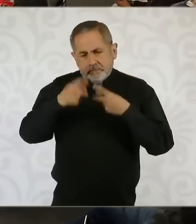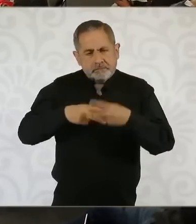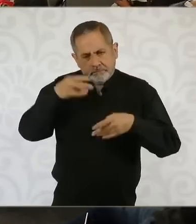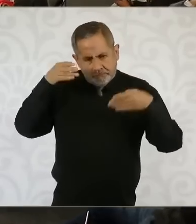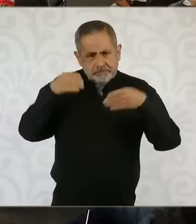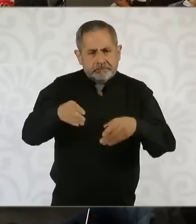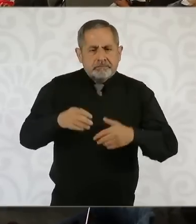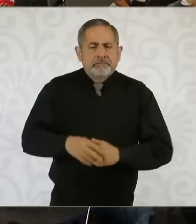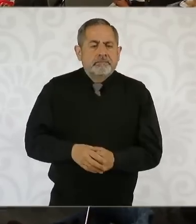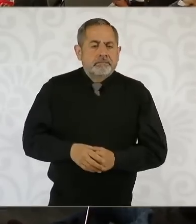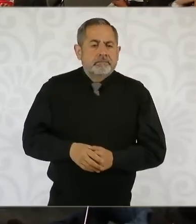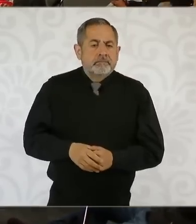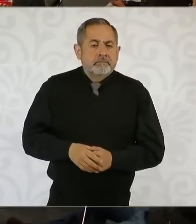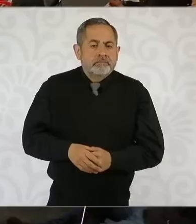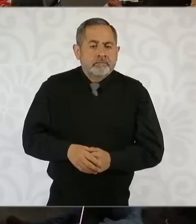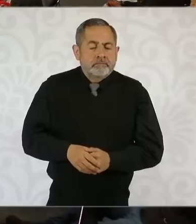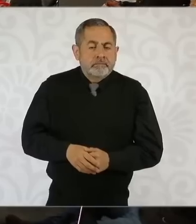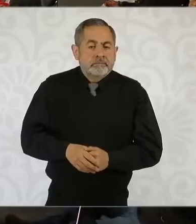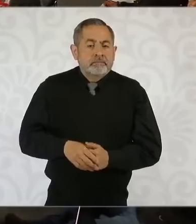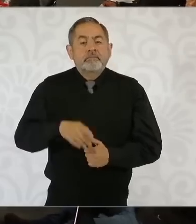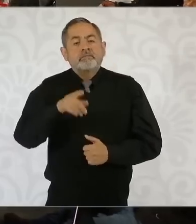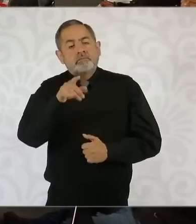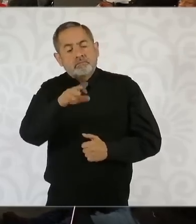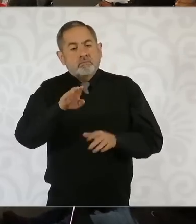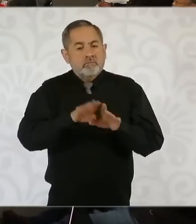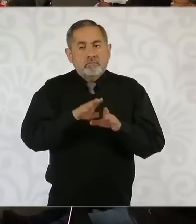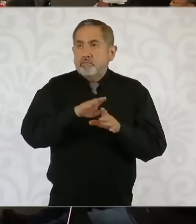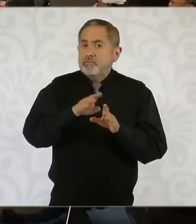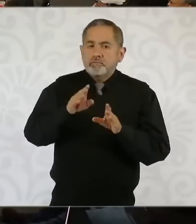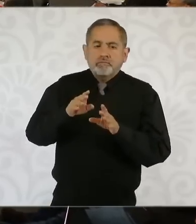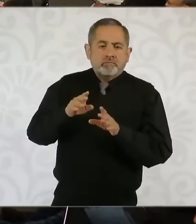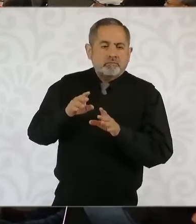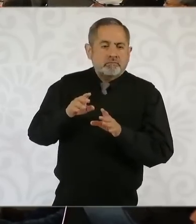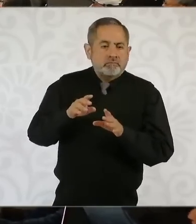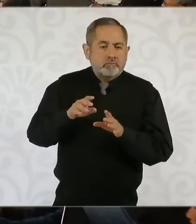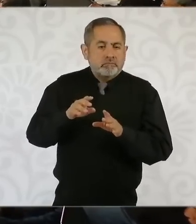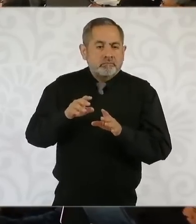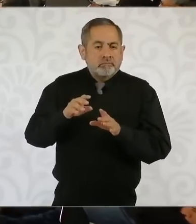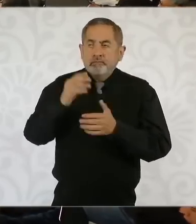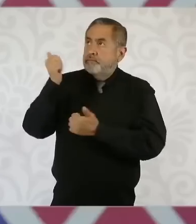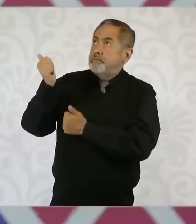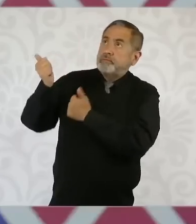a la cantidad dig las exportaciones eh digo las importaciones ahorita lo mencionamos más